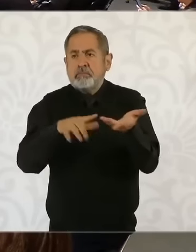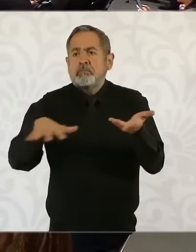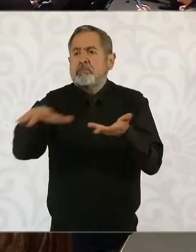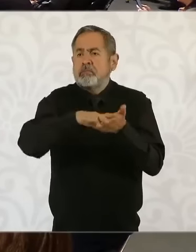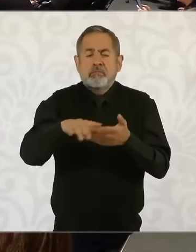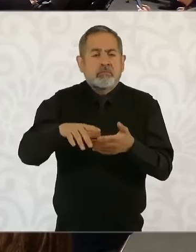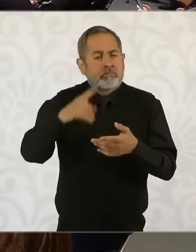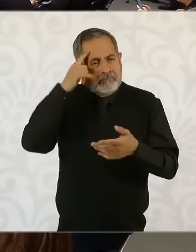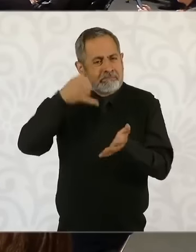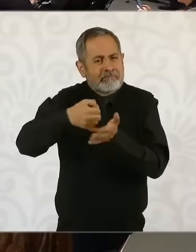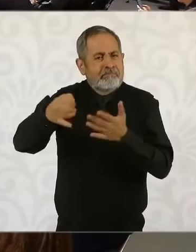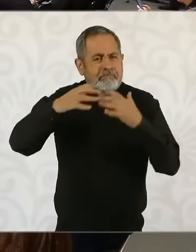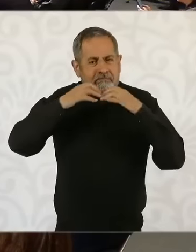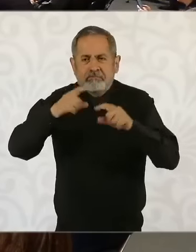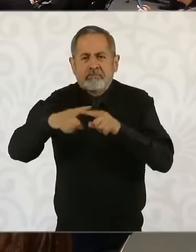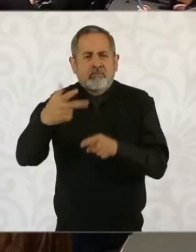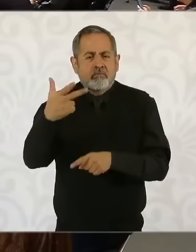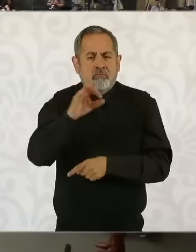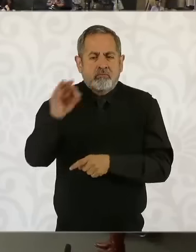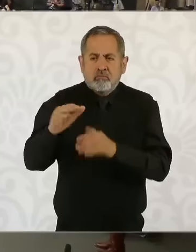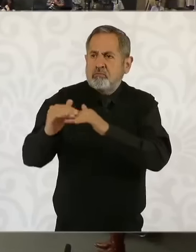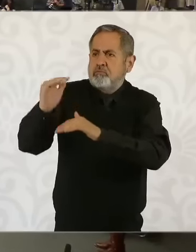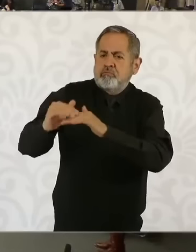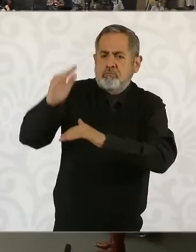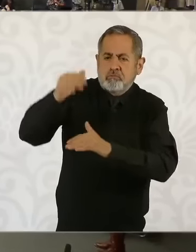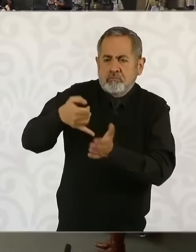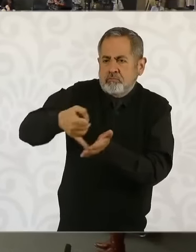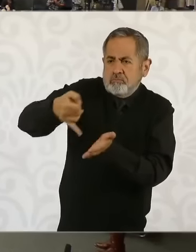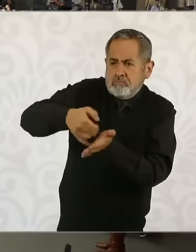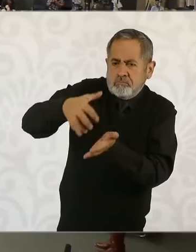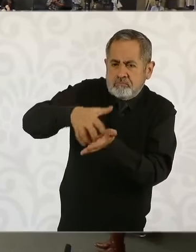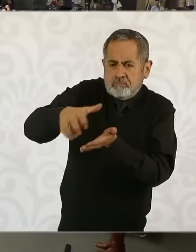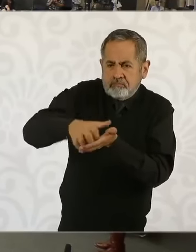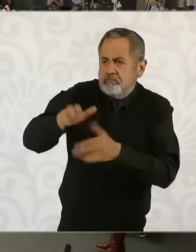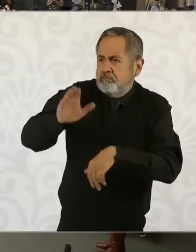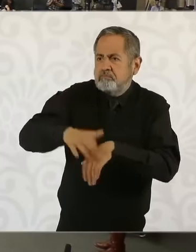está cambiando para la economía en el campo presidenta más fertilizantes más seguridad